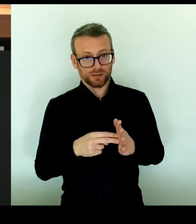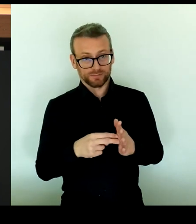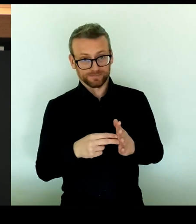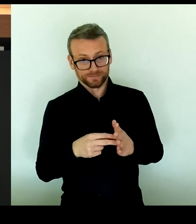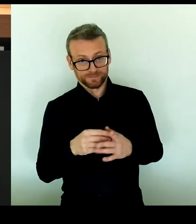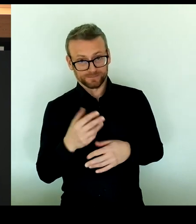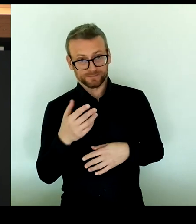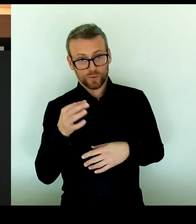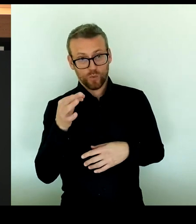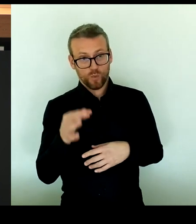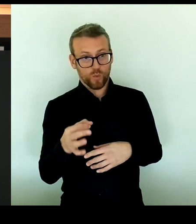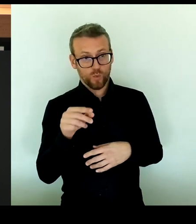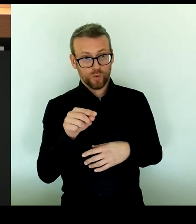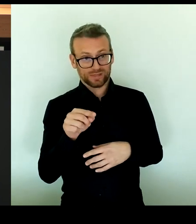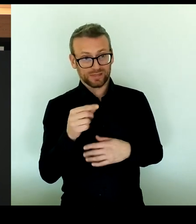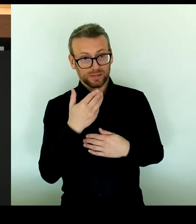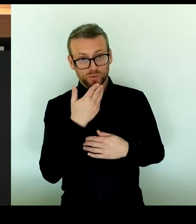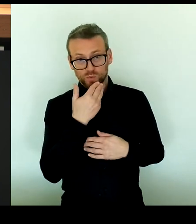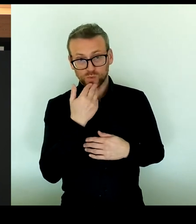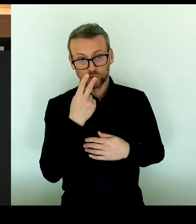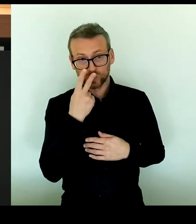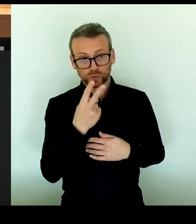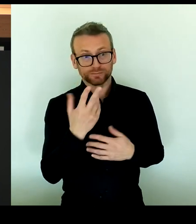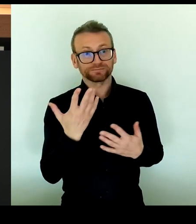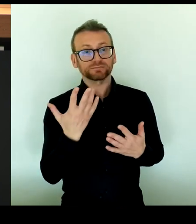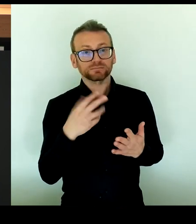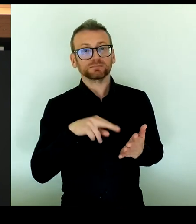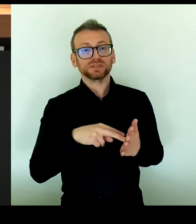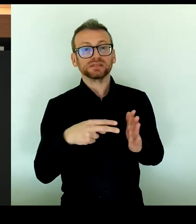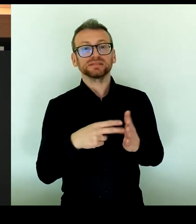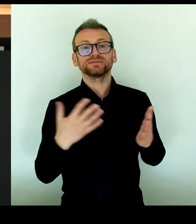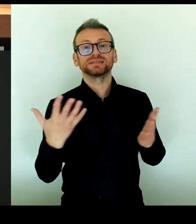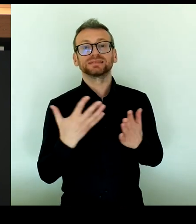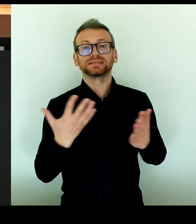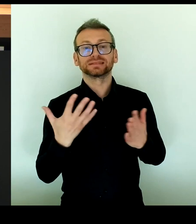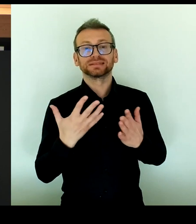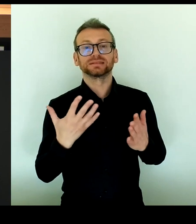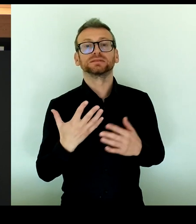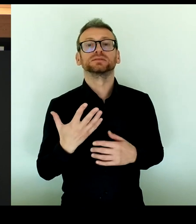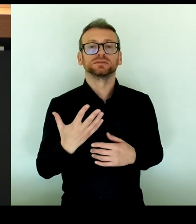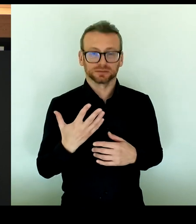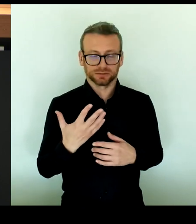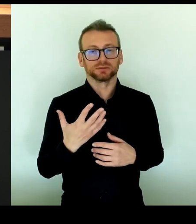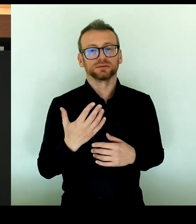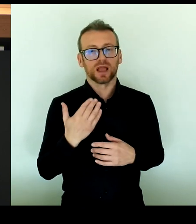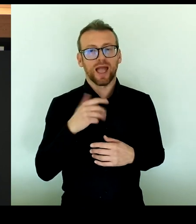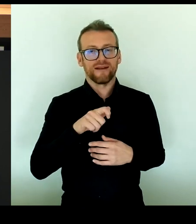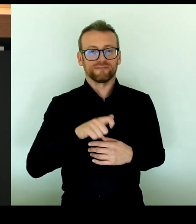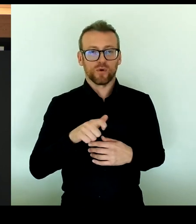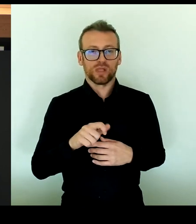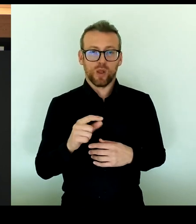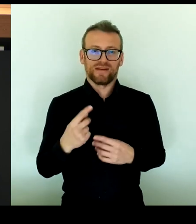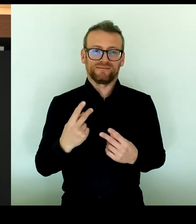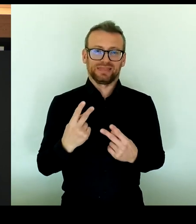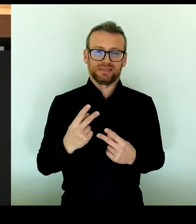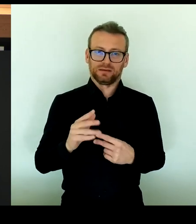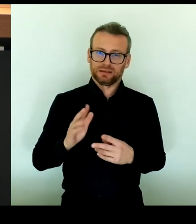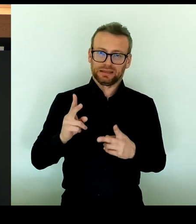argumentiert, und zwar nicht nur für ein Wohngebiet, sondern für das nächste daneben und das nächste daneben dann auch noch. Und dann kann man sich anschauen,